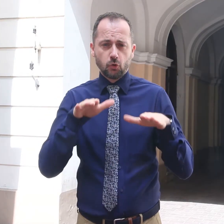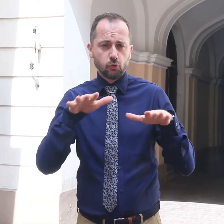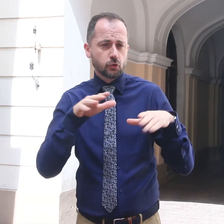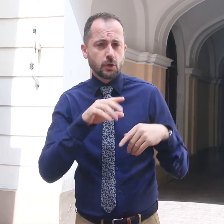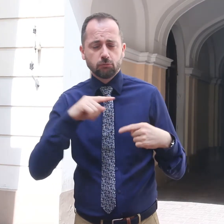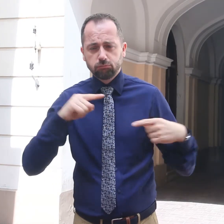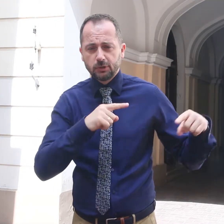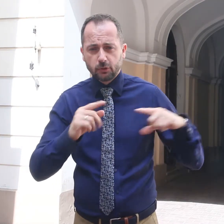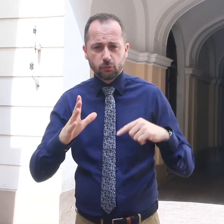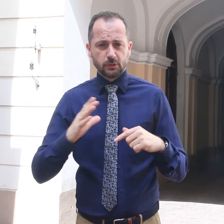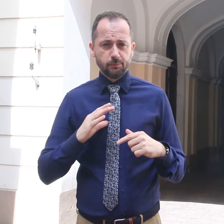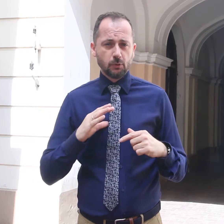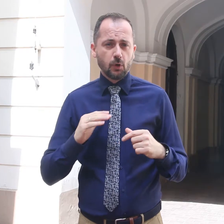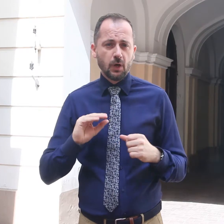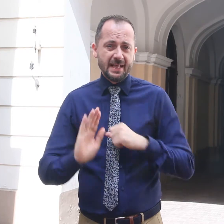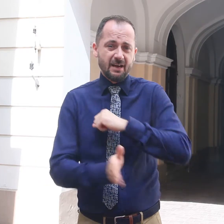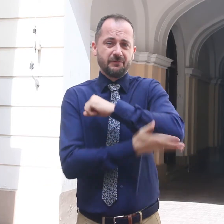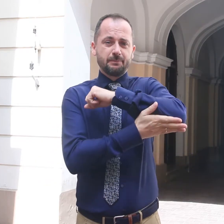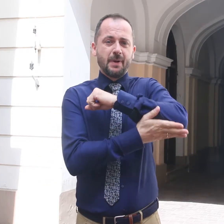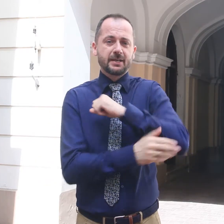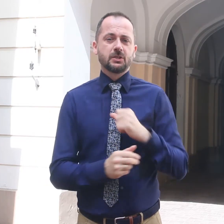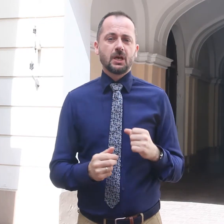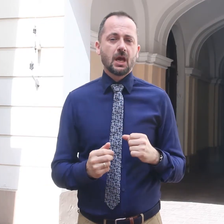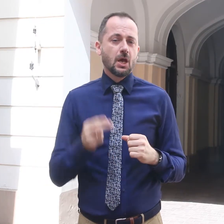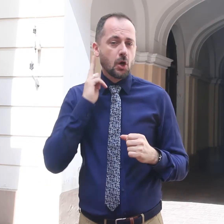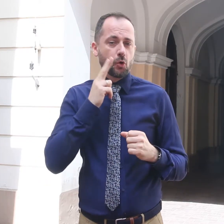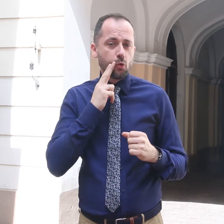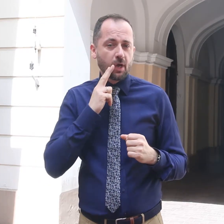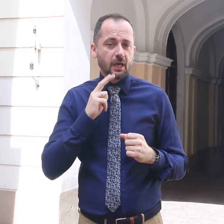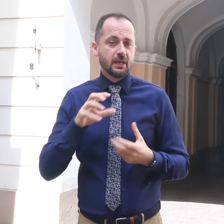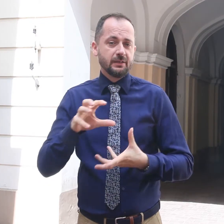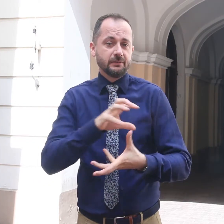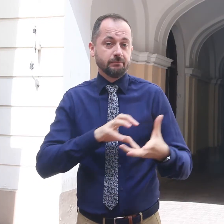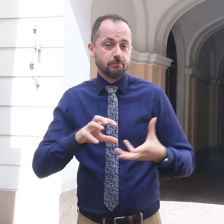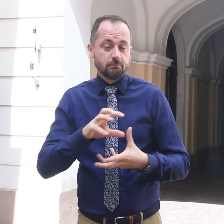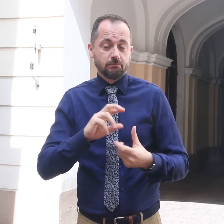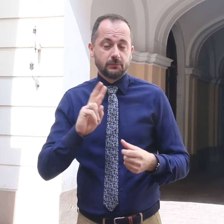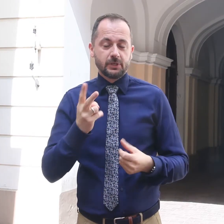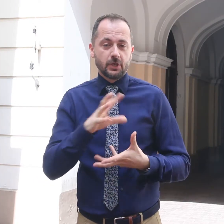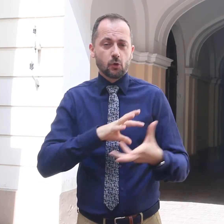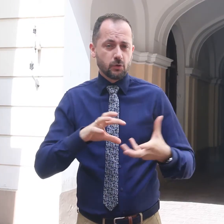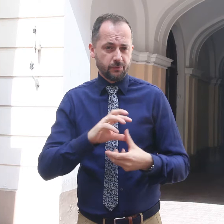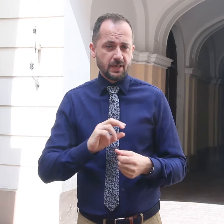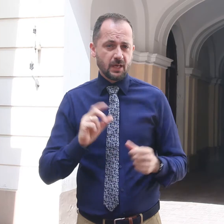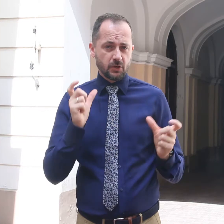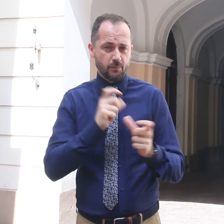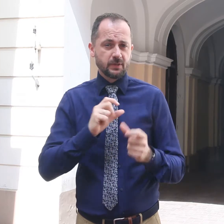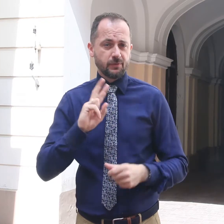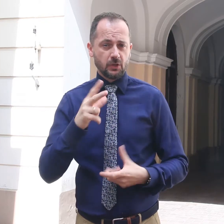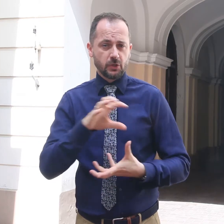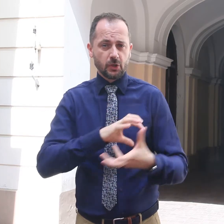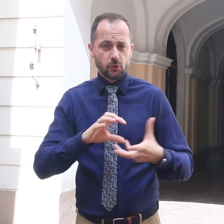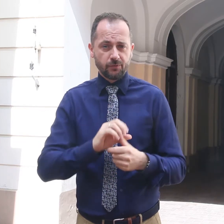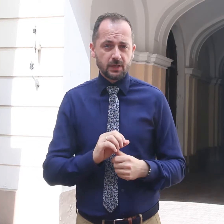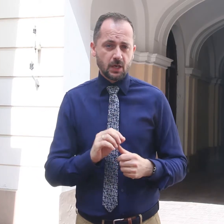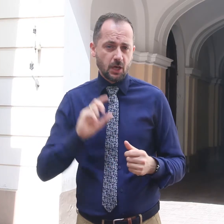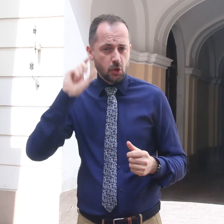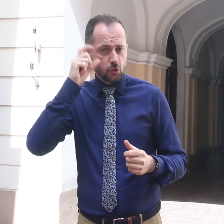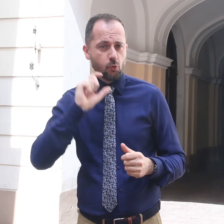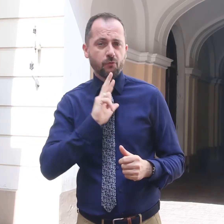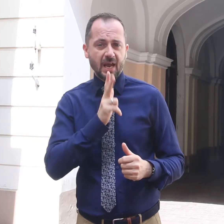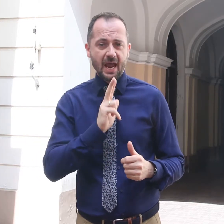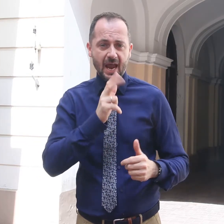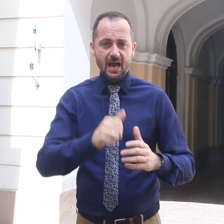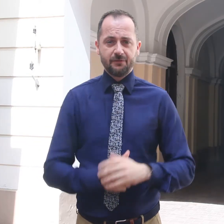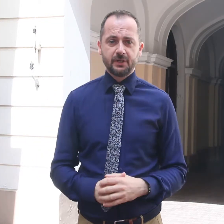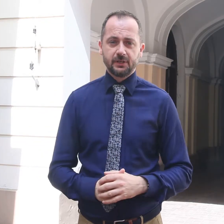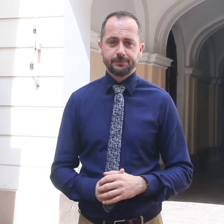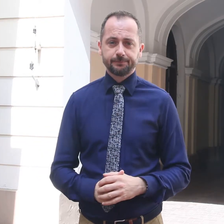W czasie Kongresu sporo uwagi poświecono wspieraniu Głuchych z krajów 3 świata.